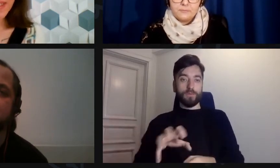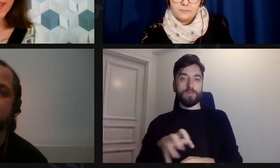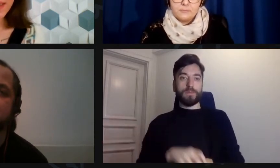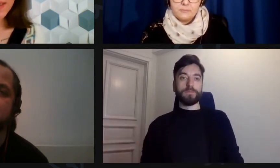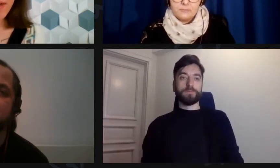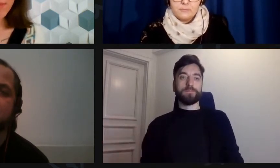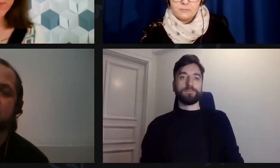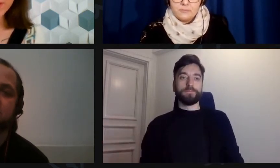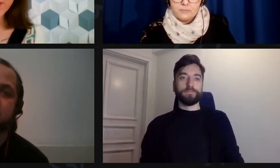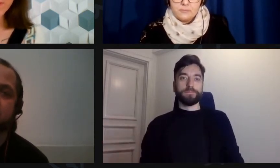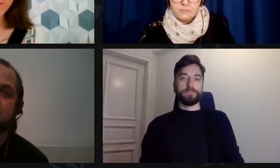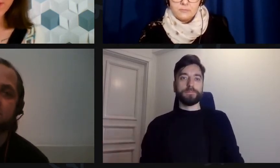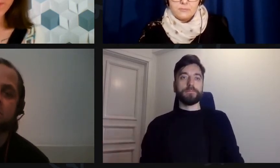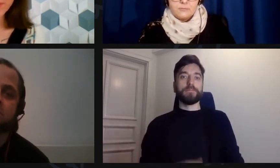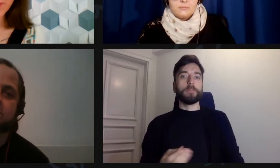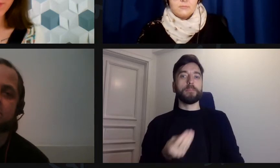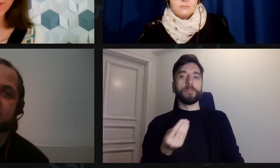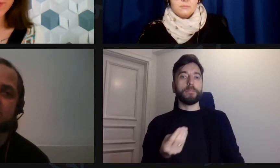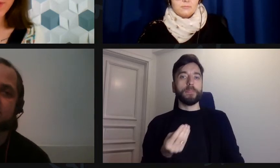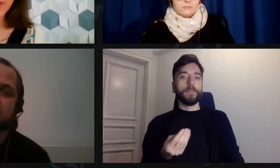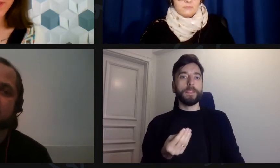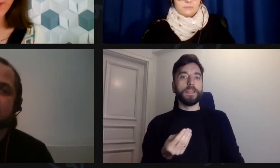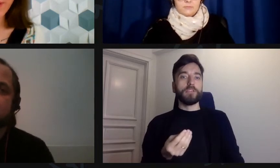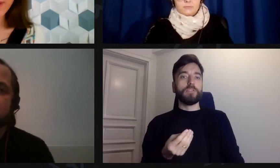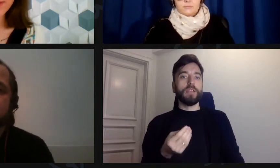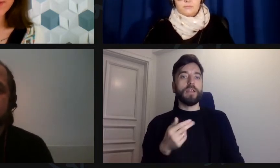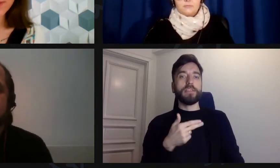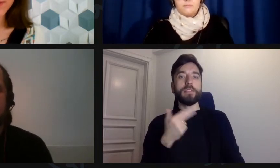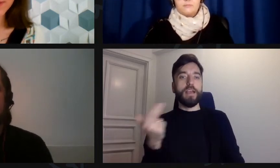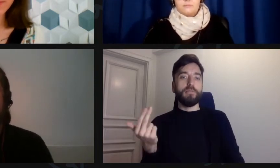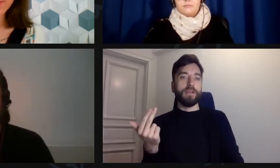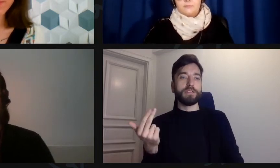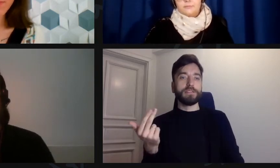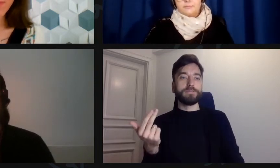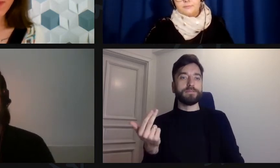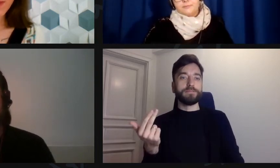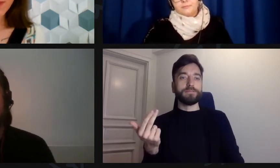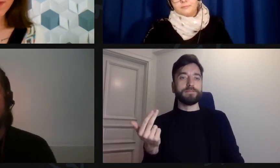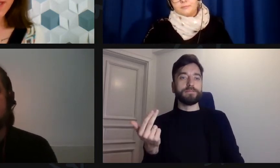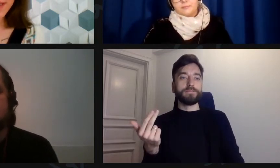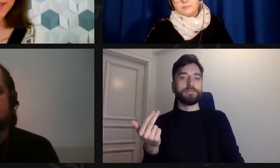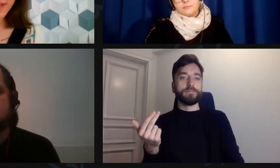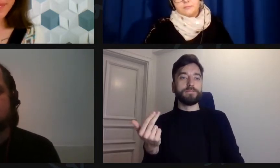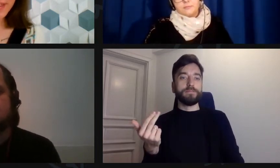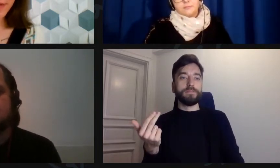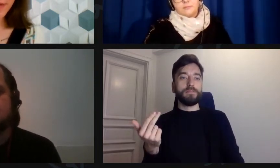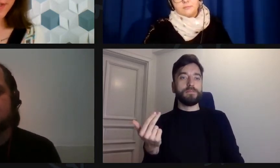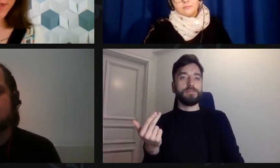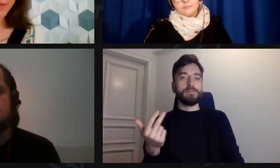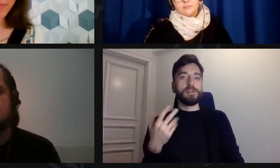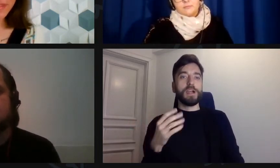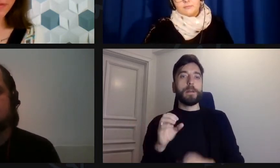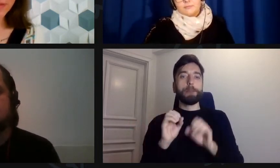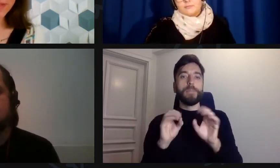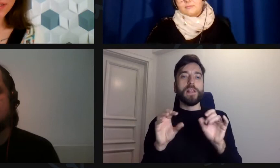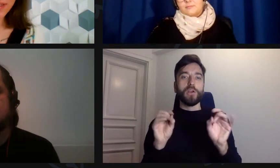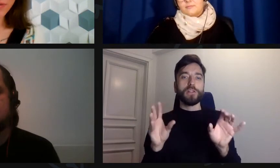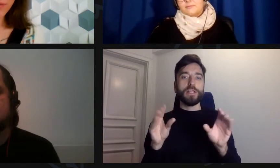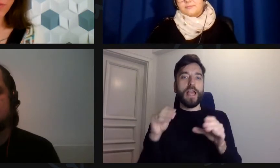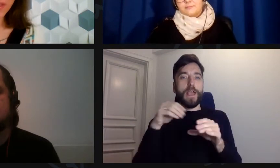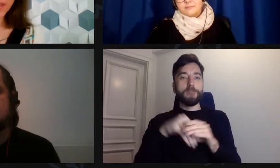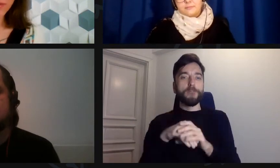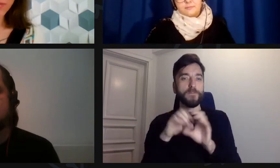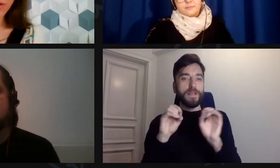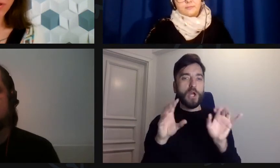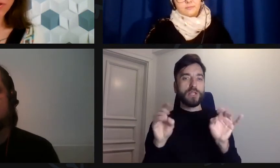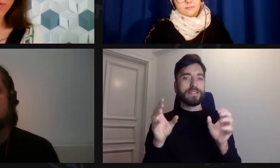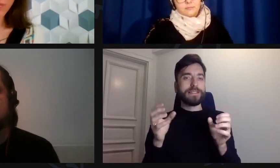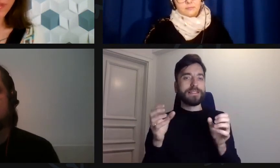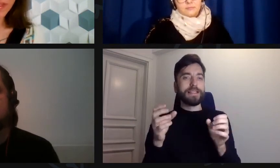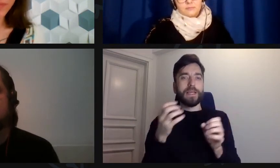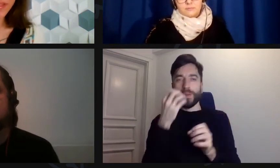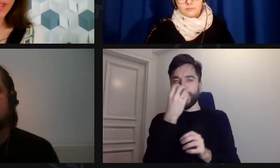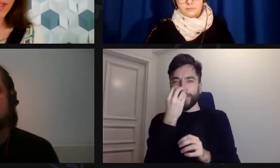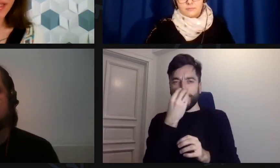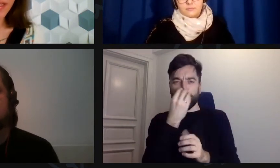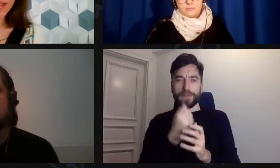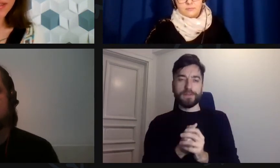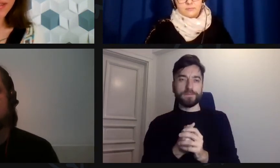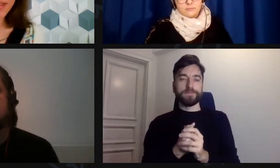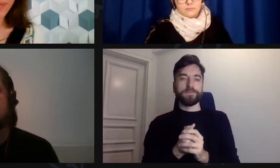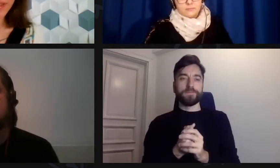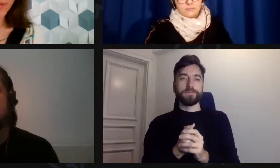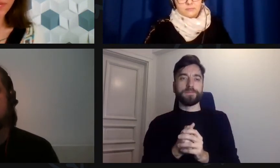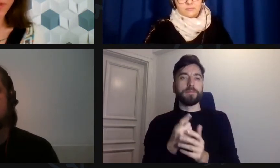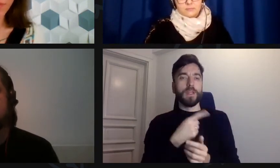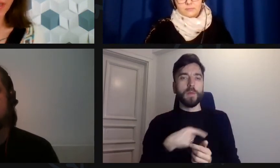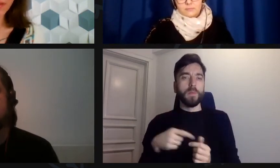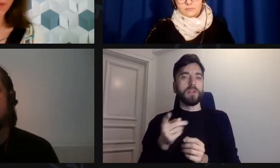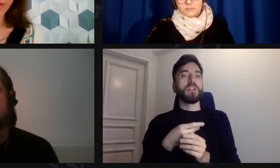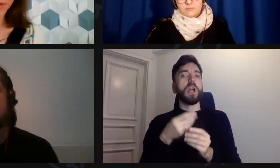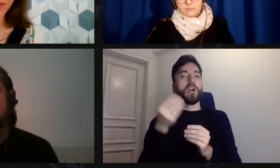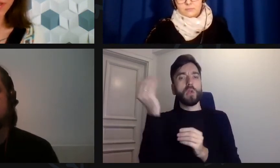Chciałabym pociągnąć temat ile jest tej pedagogiki w pedagogice cyrku, bo jednak dużo skupiliśmy się na samej nauce umiejętności